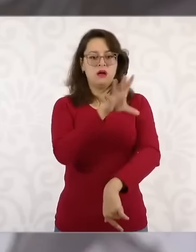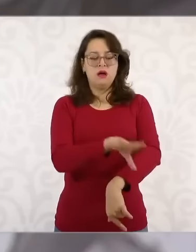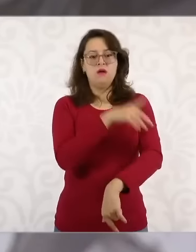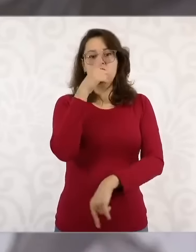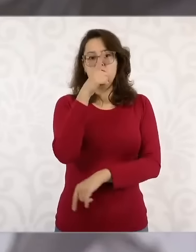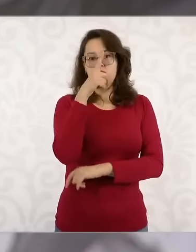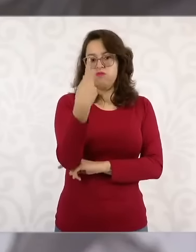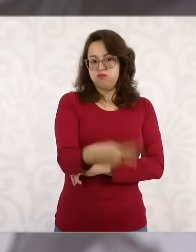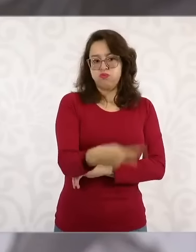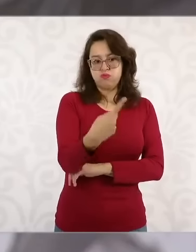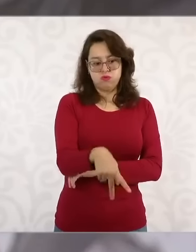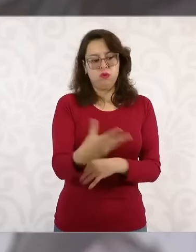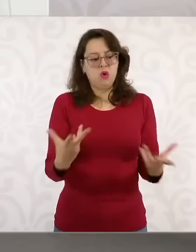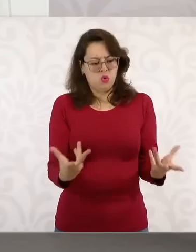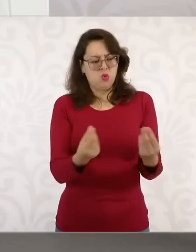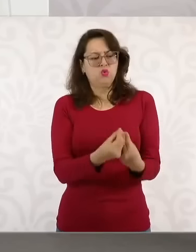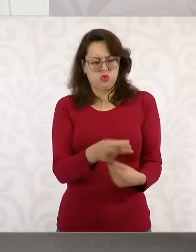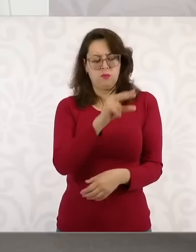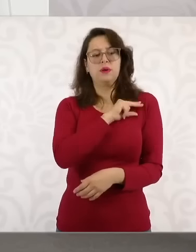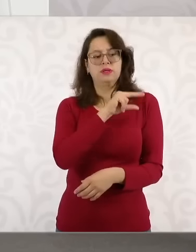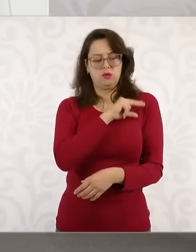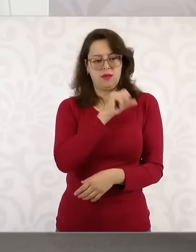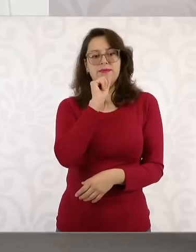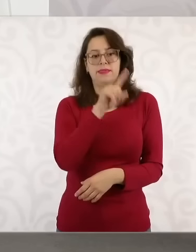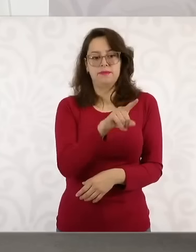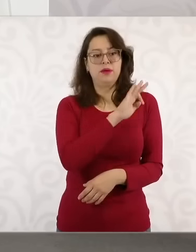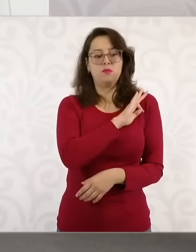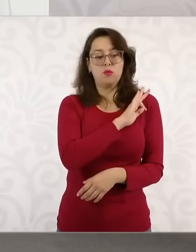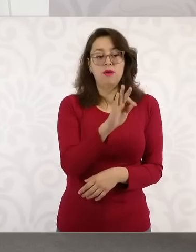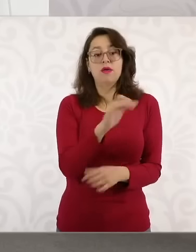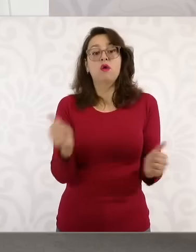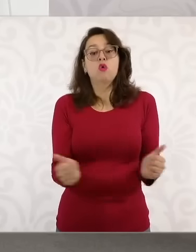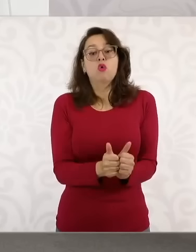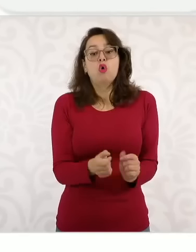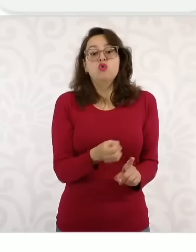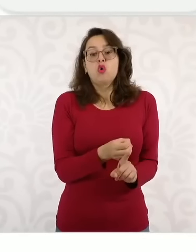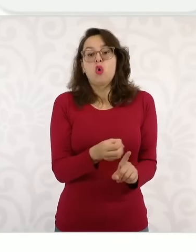energética de la mano del sector privado, pero de manera ordenada y atendiendo a las necesidades